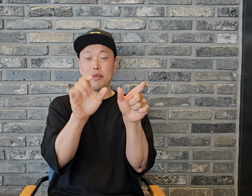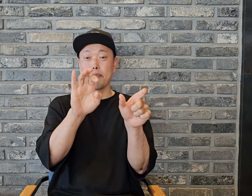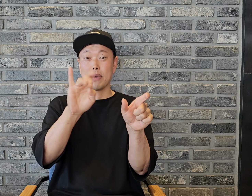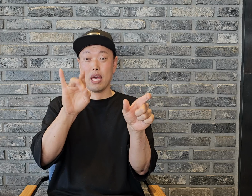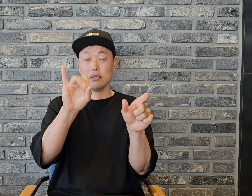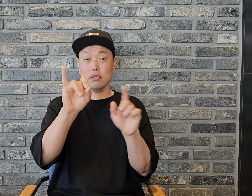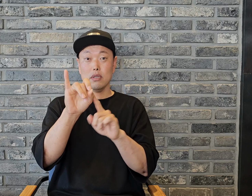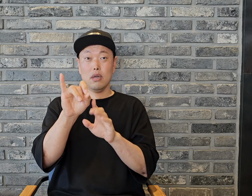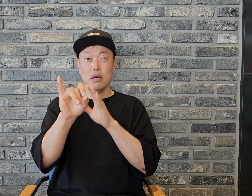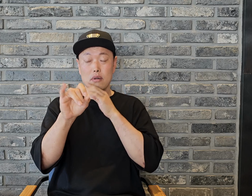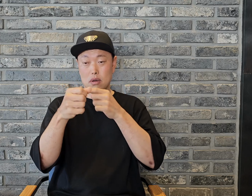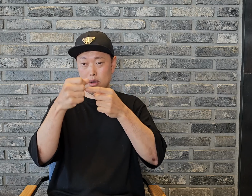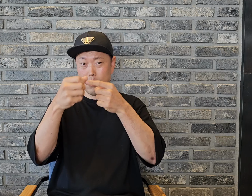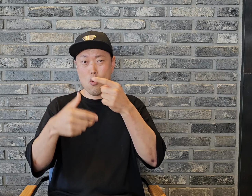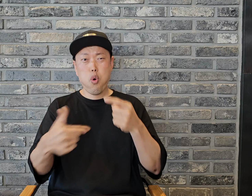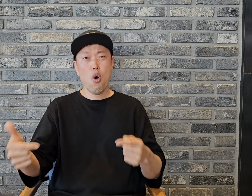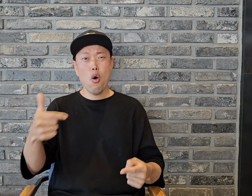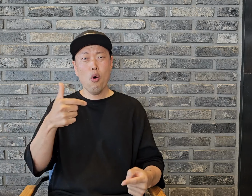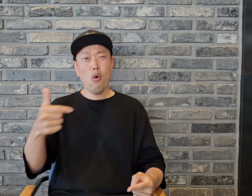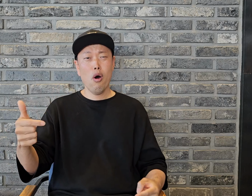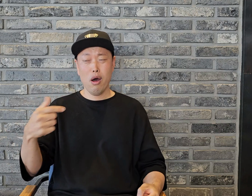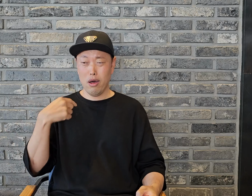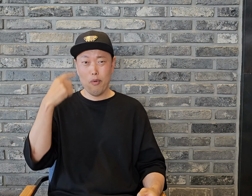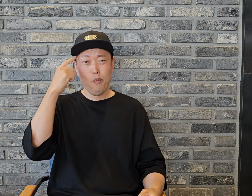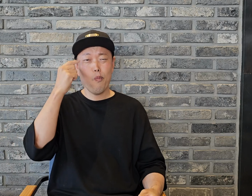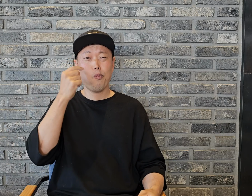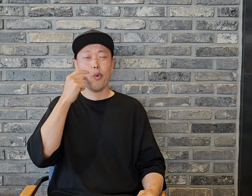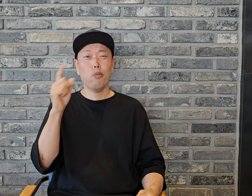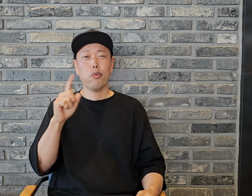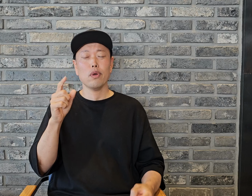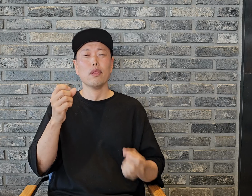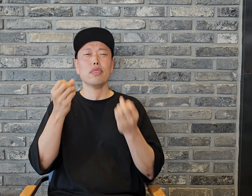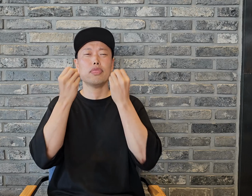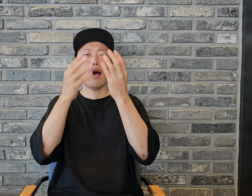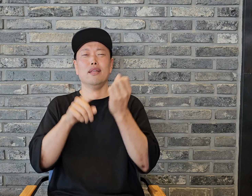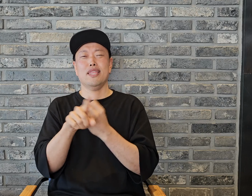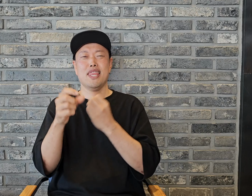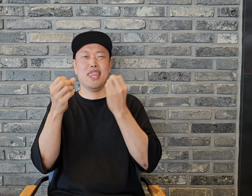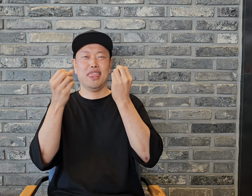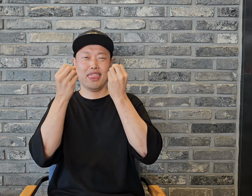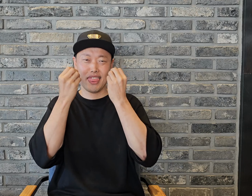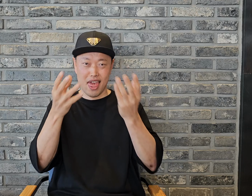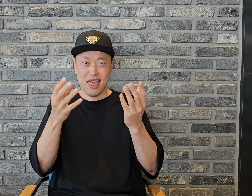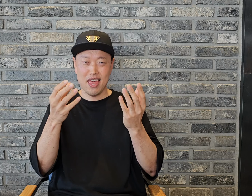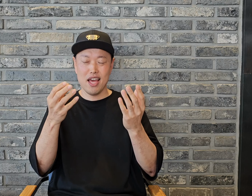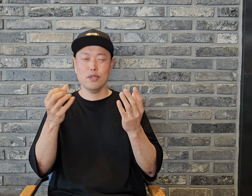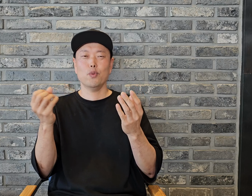. Es gibt mehrere Bedeutungen von „oben“. Ich habe wirklich nicht darüber nachgedacht. Es bedeutet auch „neu“.